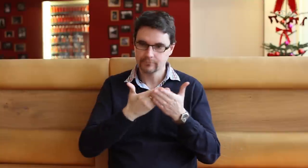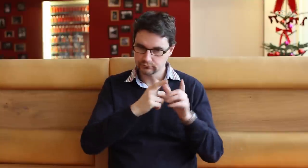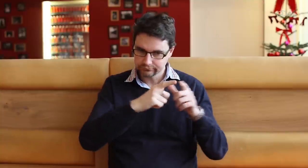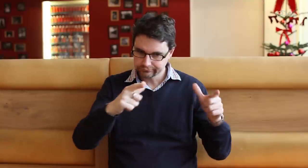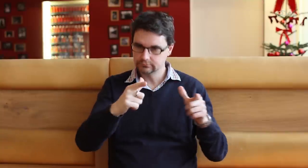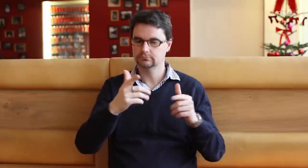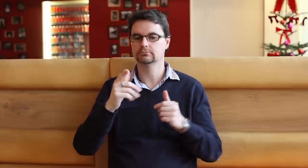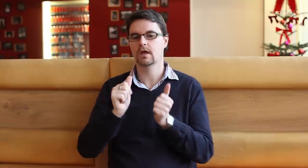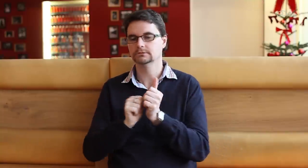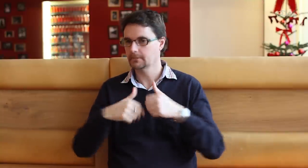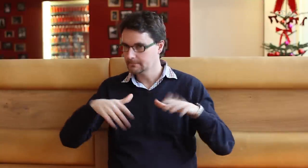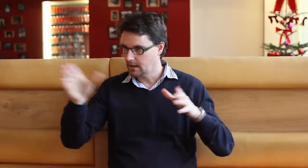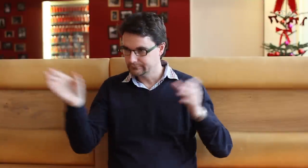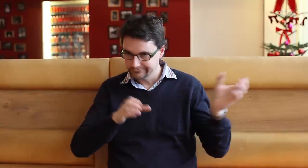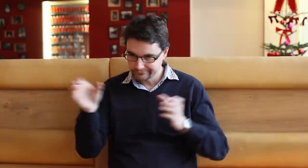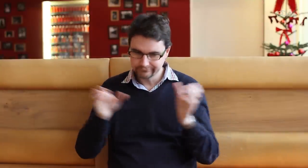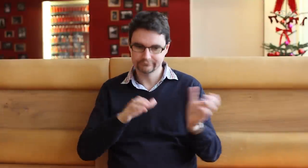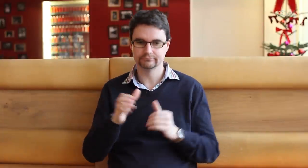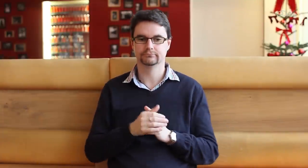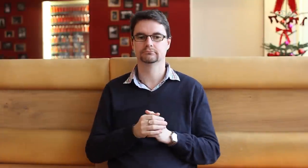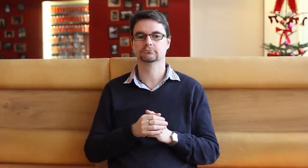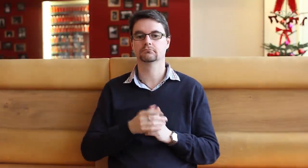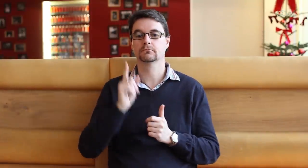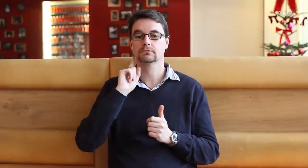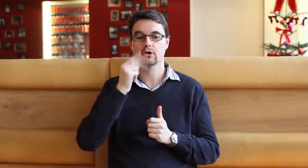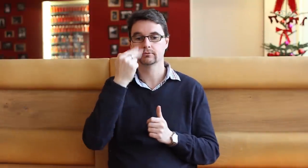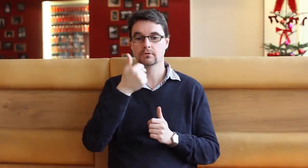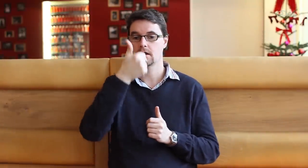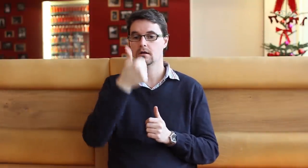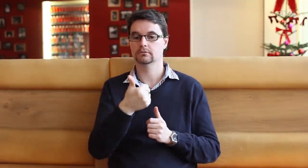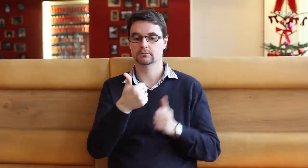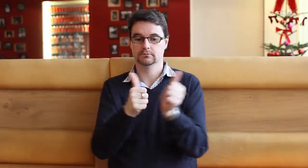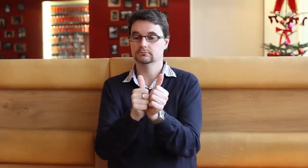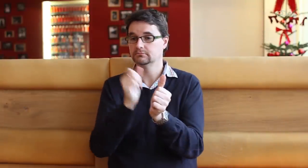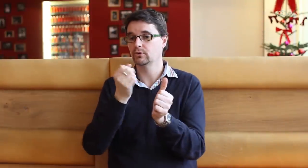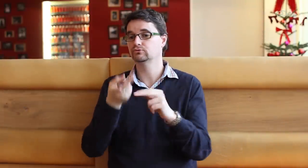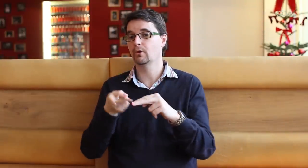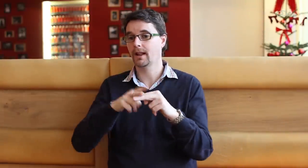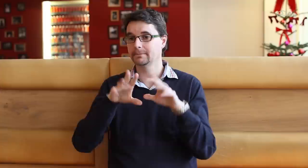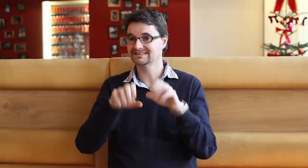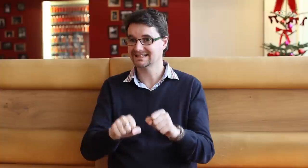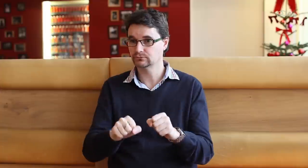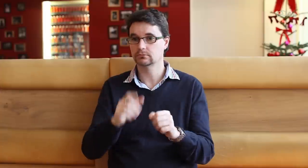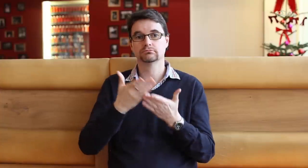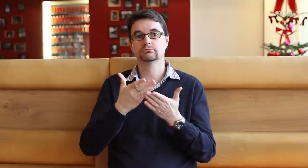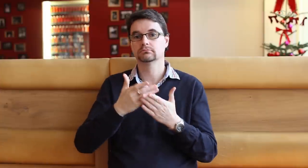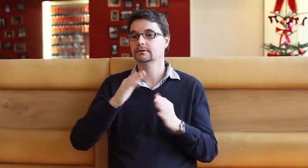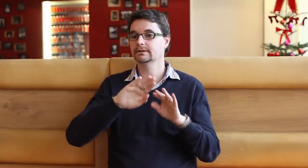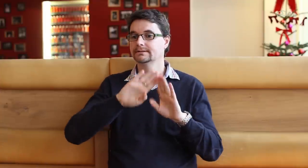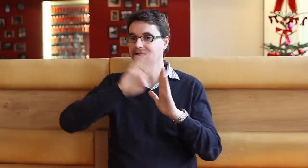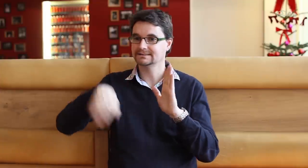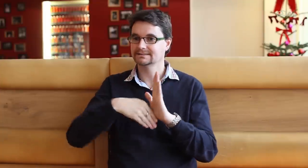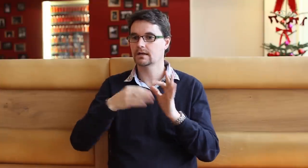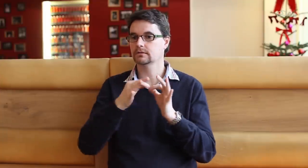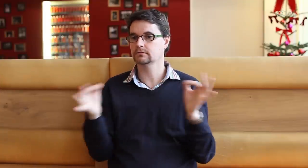Eine Ausbildung, mehr Assistenten, sie brauchen eine Doppelbesetzung, vor allem bei langen Einsätzen über einen ganzen Tag.